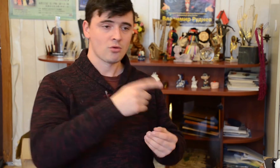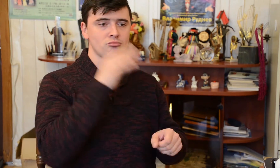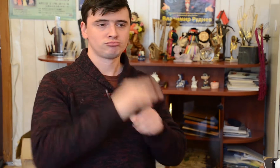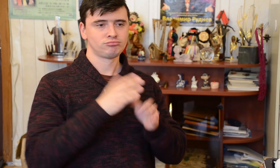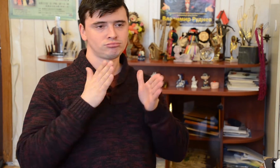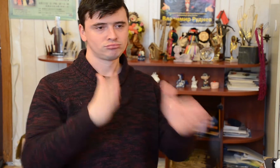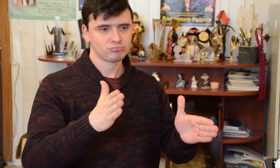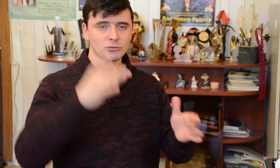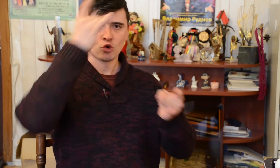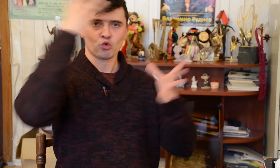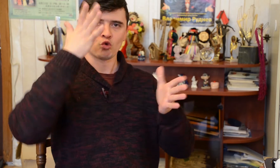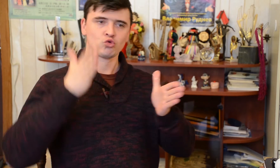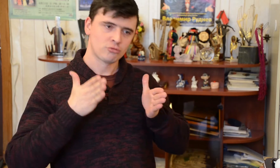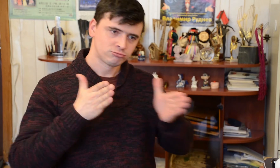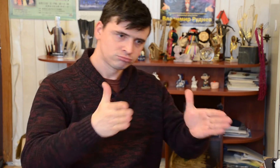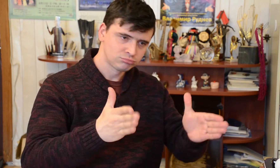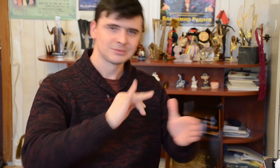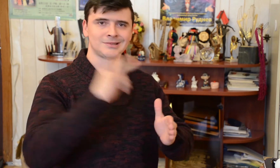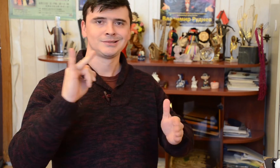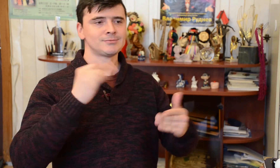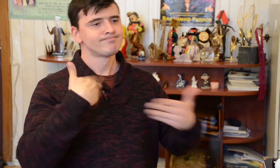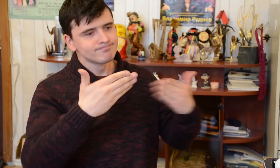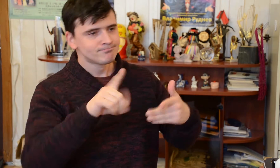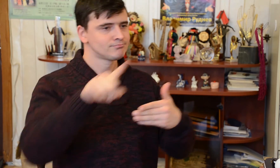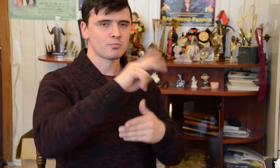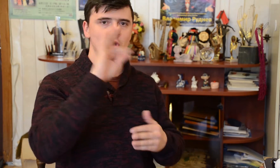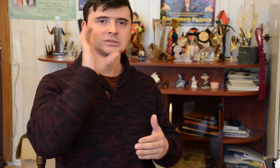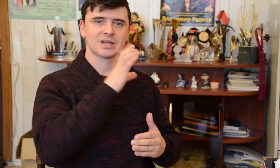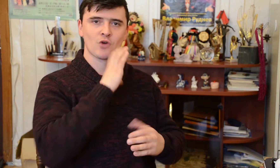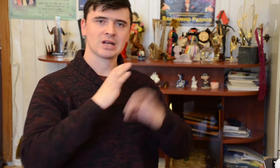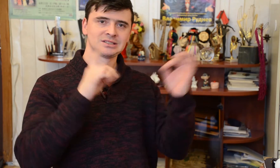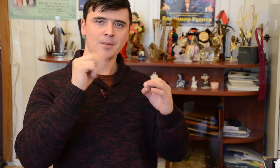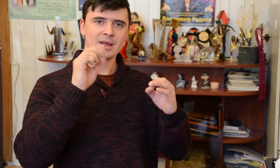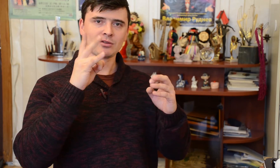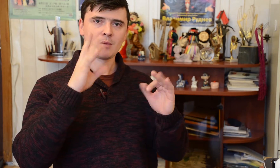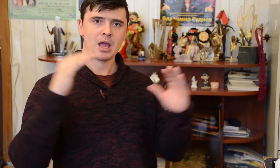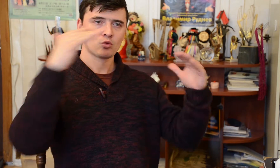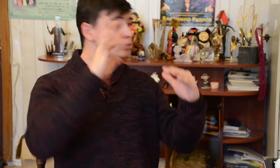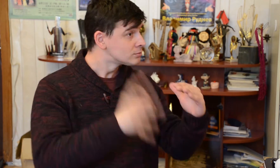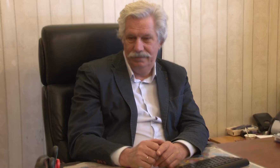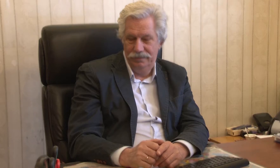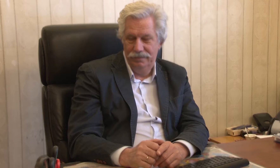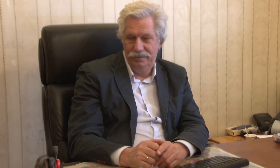отвечает за культурную работу и курирует деятельность ВОГ в Северо-Западном ФО РФ, верно?